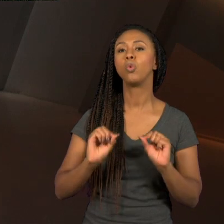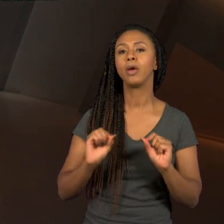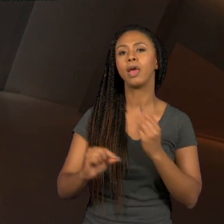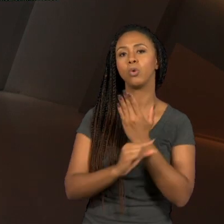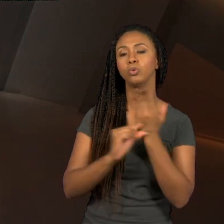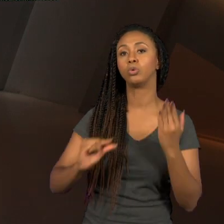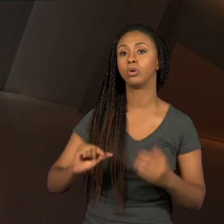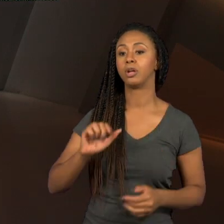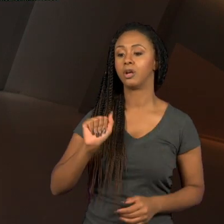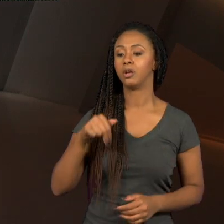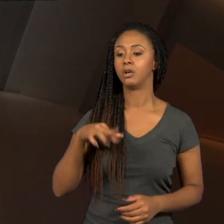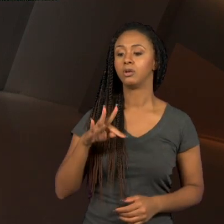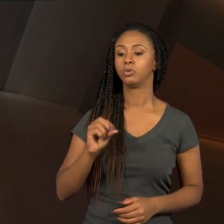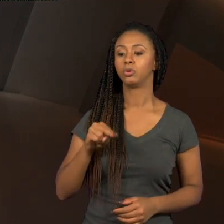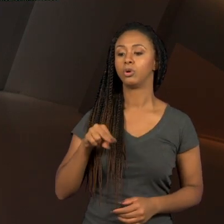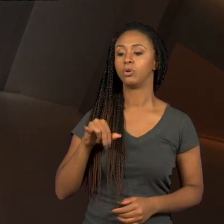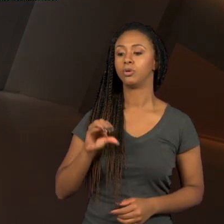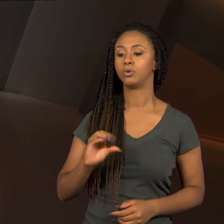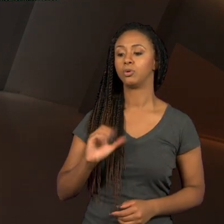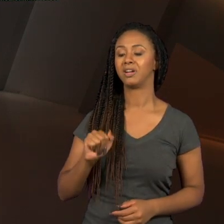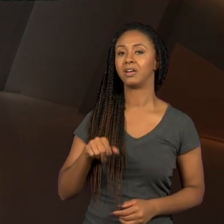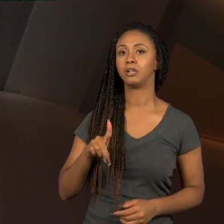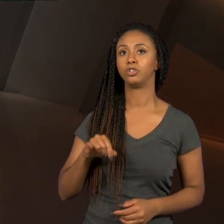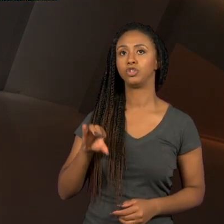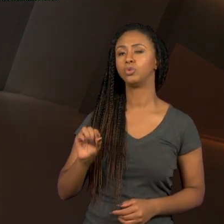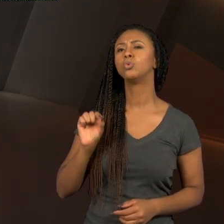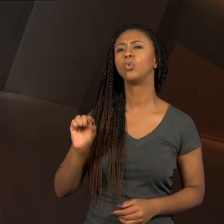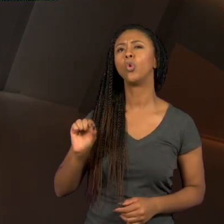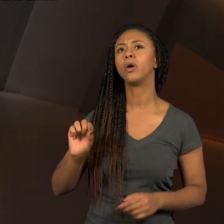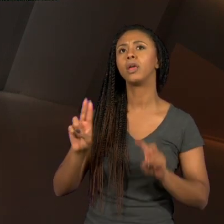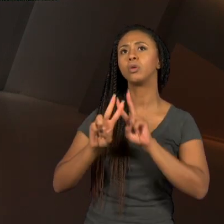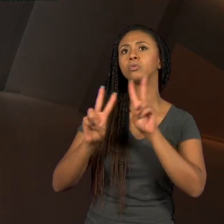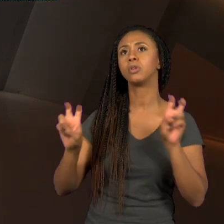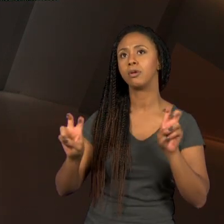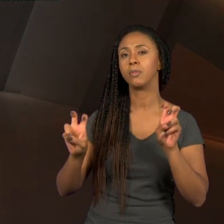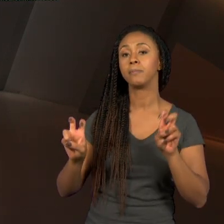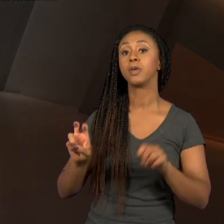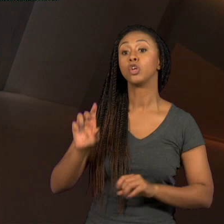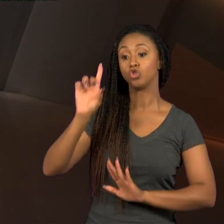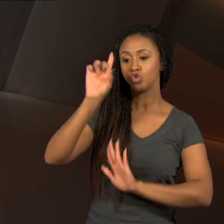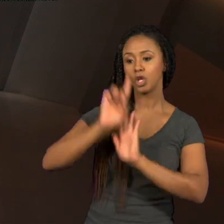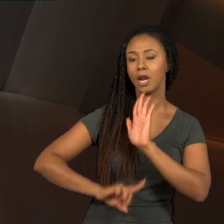CHAMA "O DIREITO À LITERATURA". DIZ O ANTÔNIO